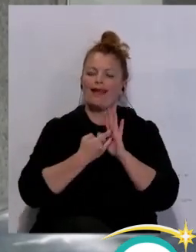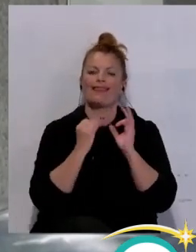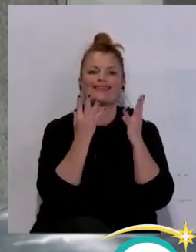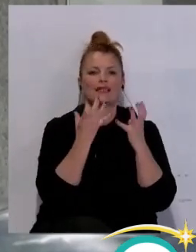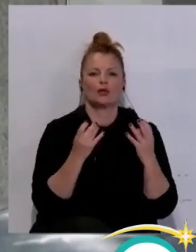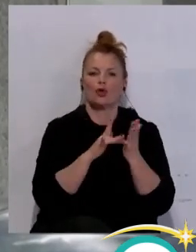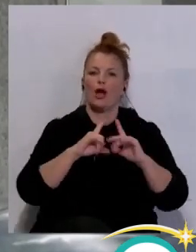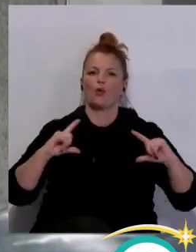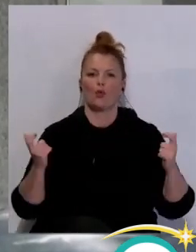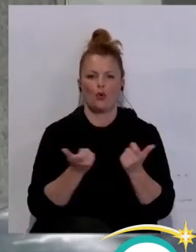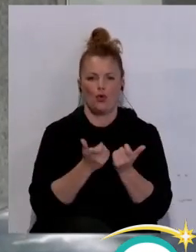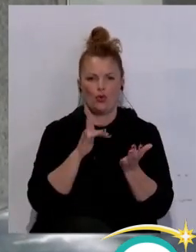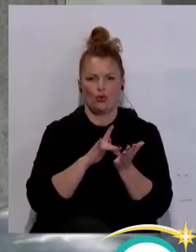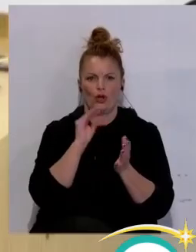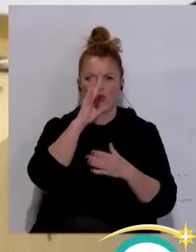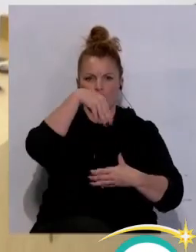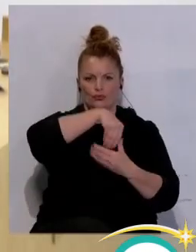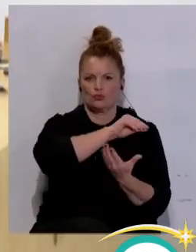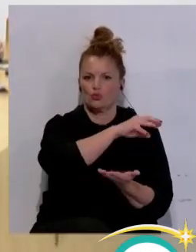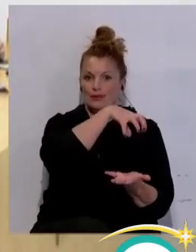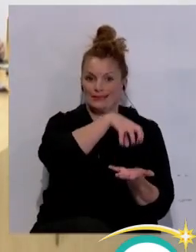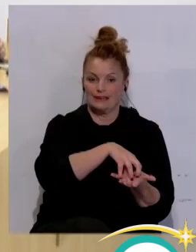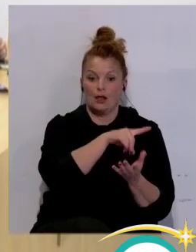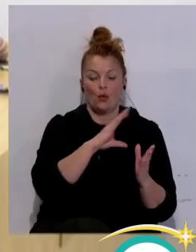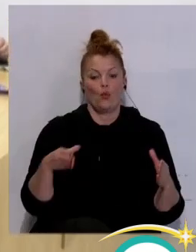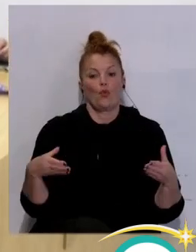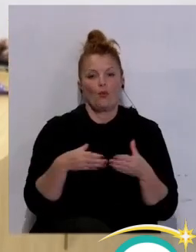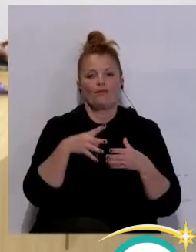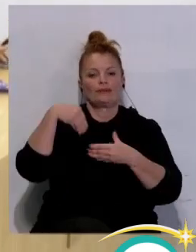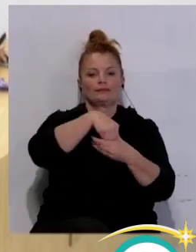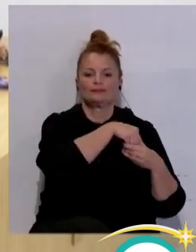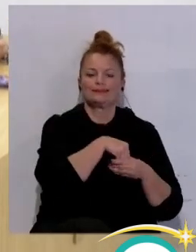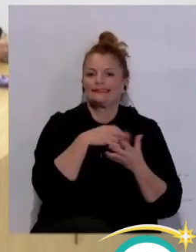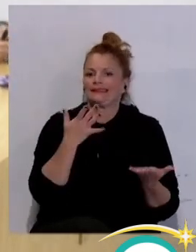reunión que ha celebrado en su sede este grupo está formado por asociaciones de consumidores